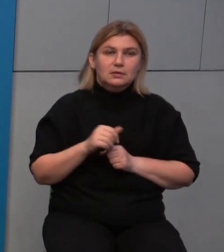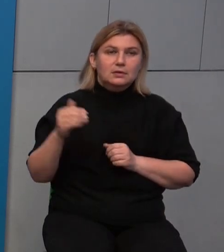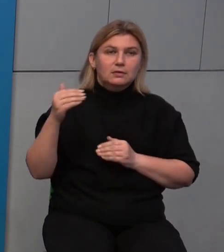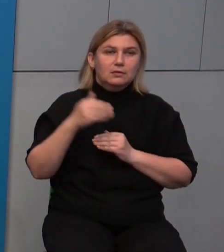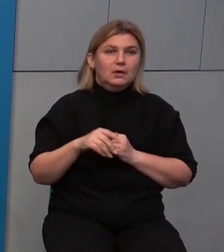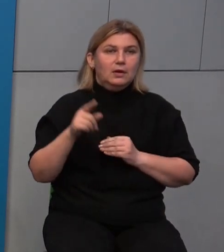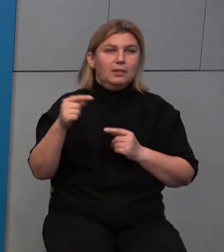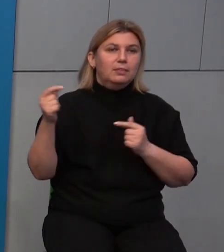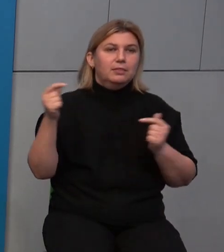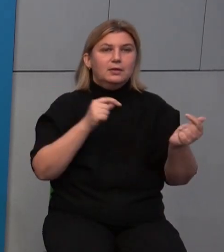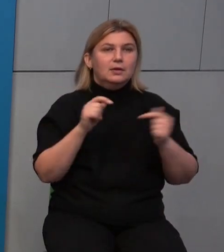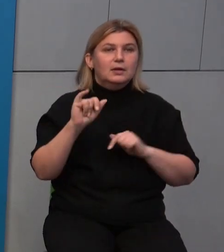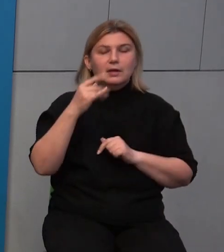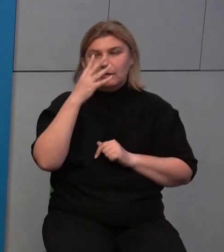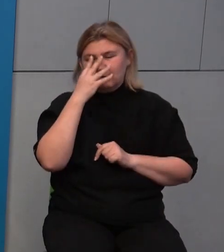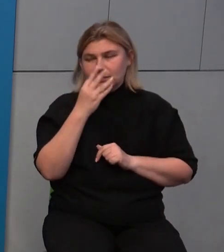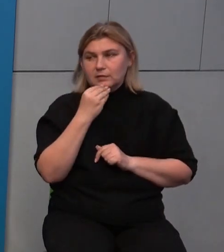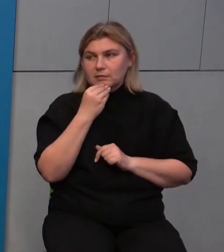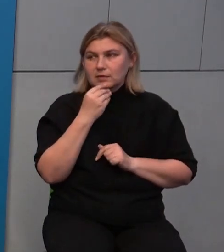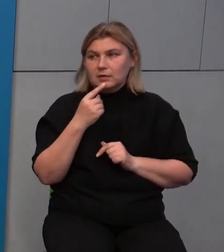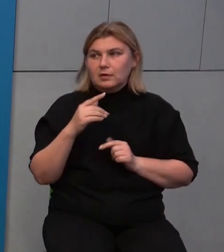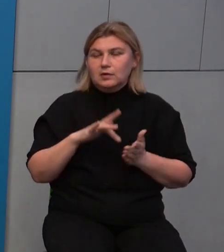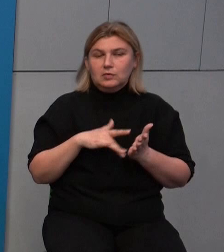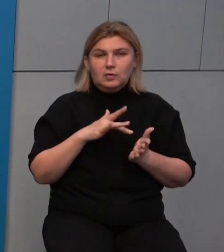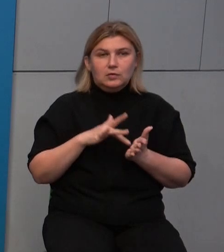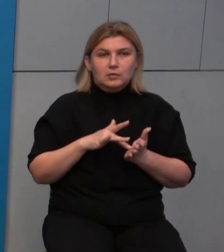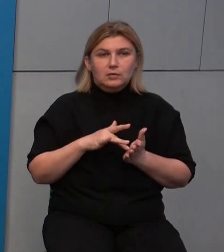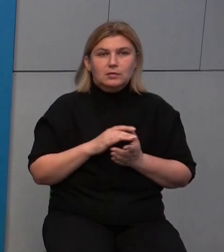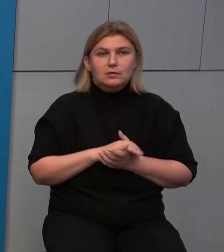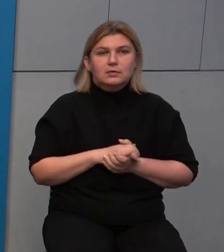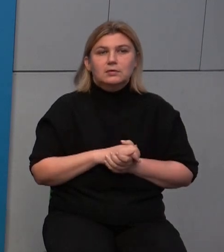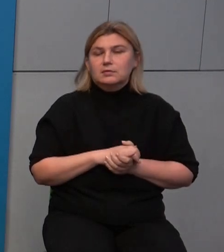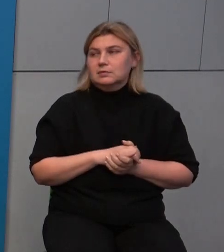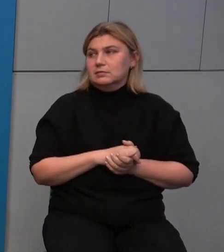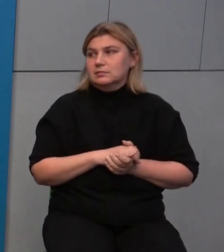na temat tego, jak wygląda to środowisko też u nas w jakimś sensie.